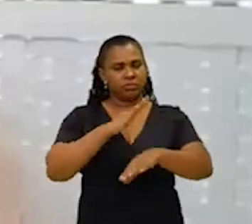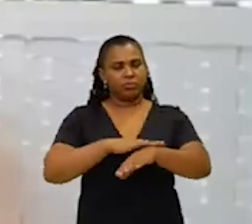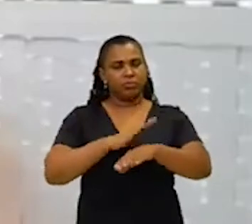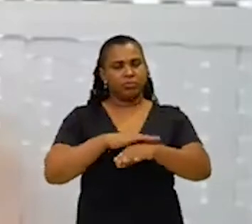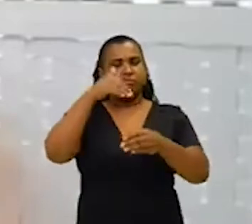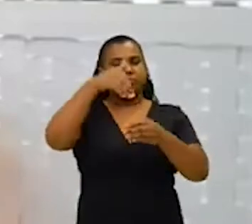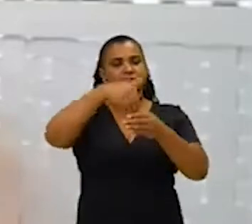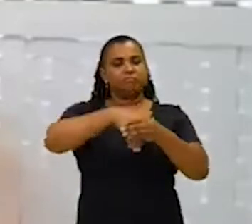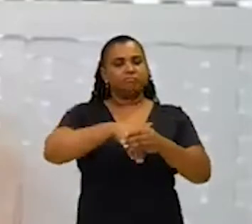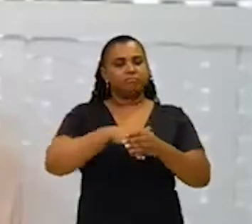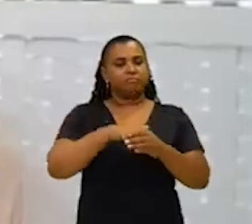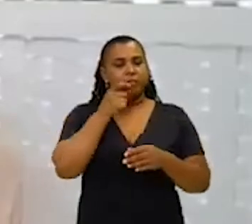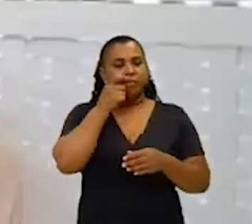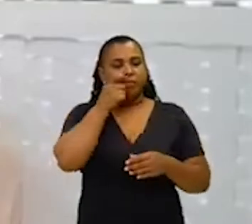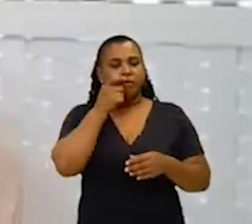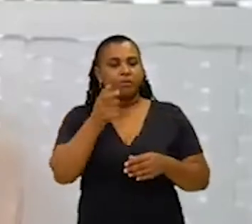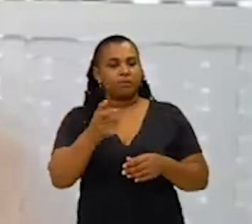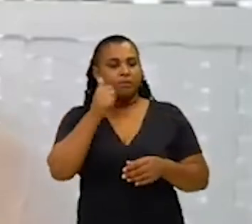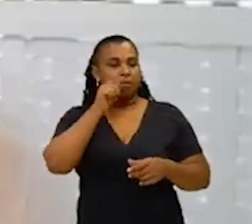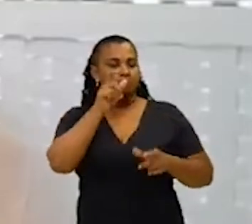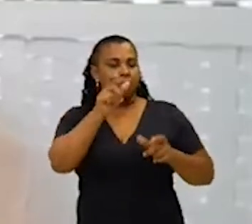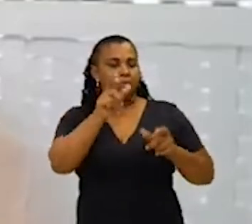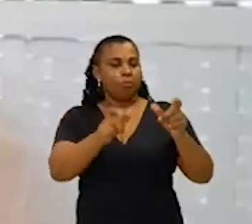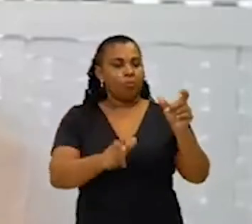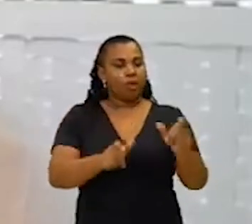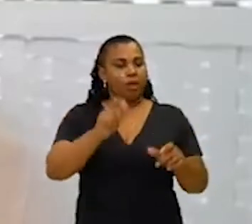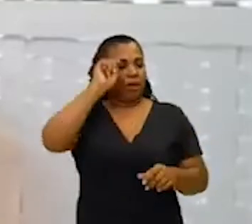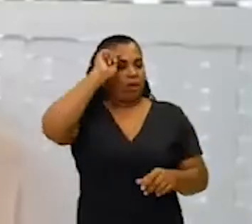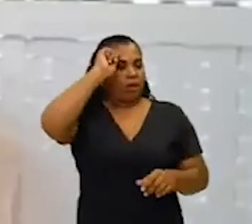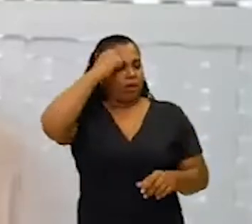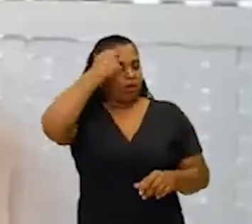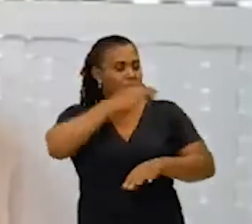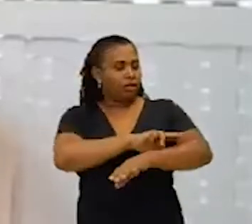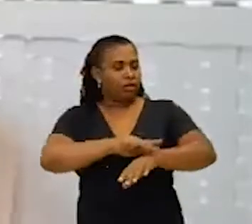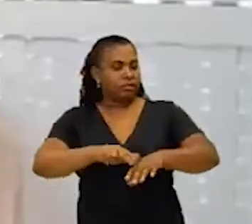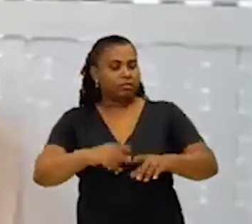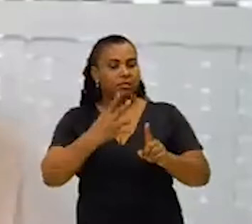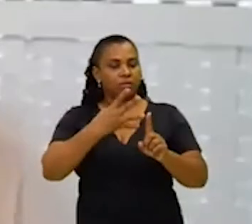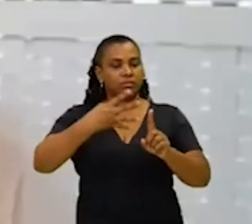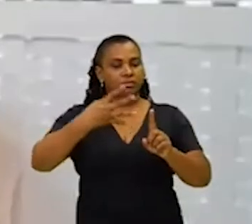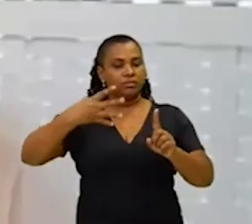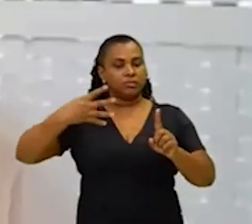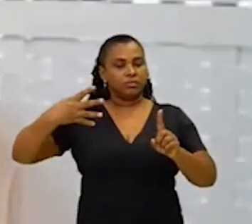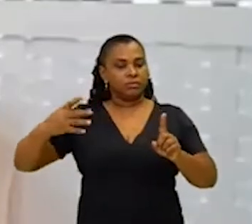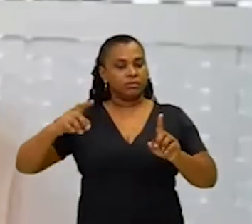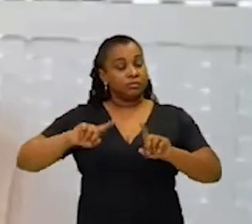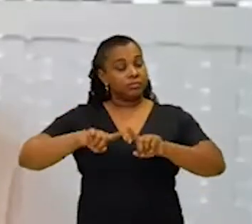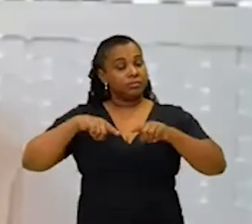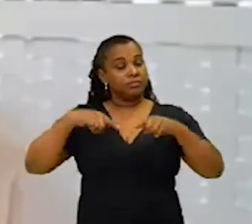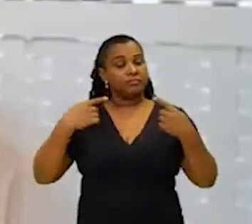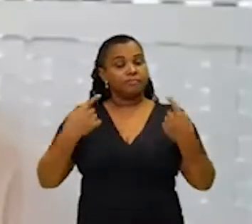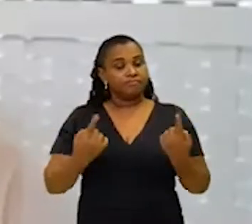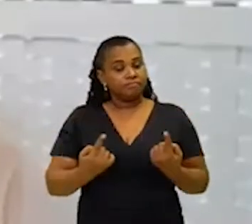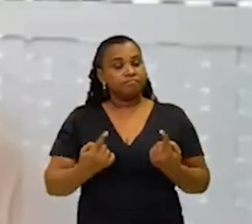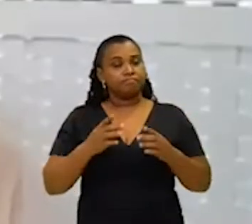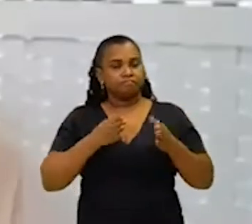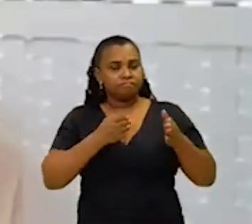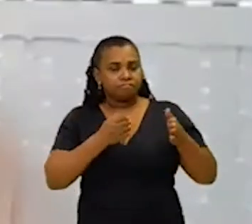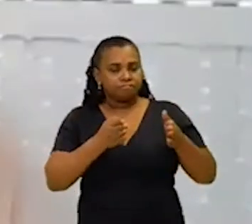eles terão matar a mulher uma cara negra uma cara LGBT I mas estejam com as direções as partes mas